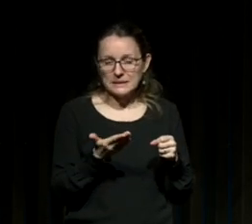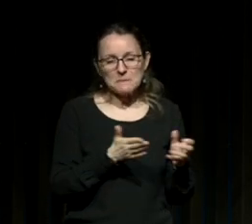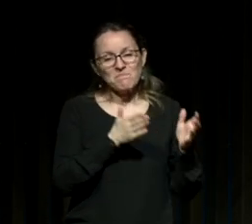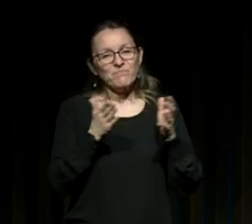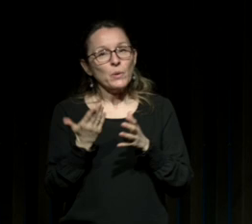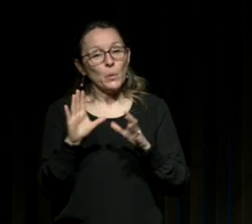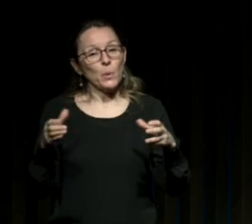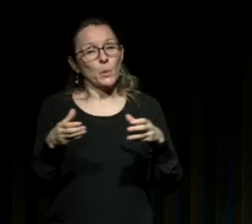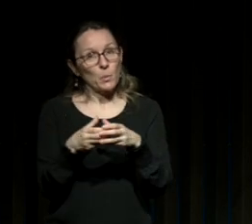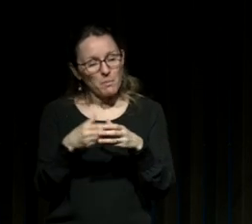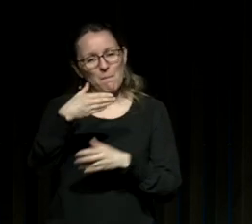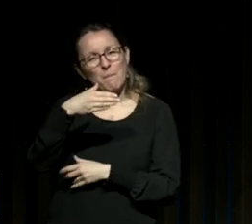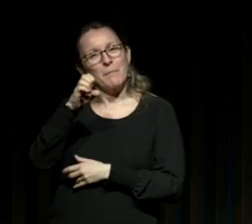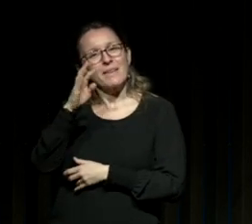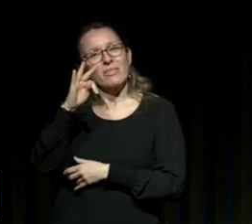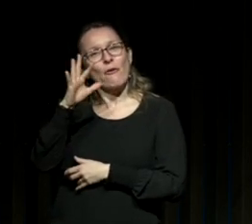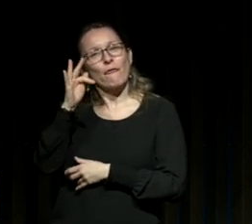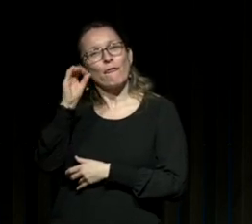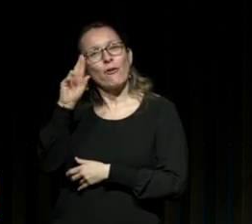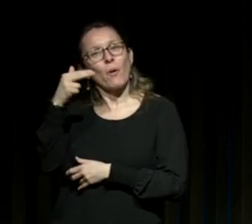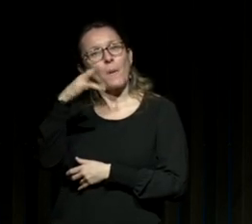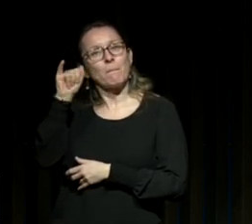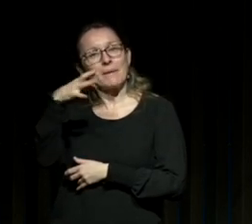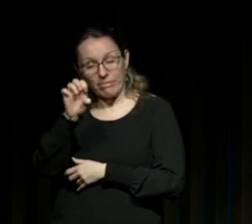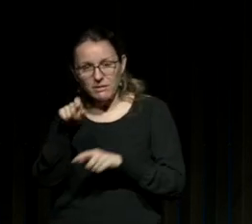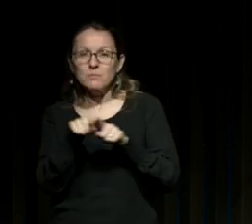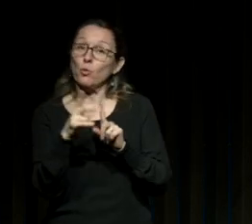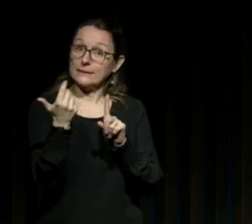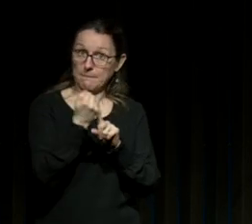metformine c'est un traitement contre le diabète on sait que ça marche pour traiter le diabète on